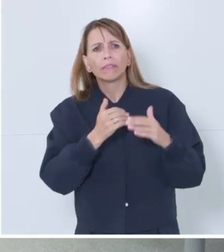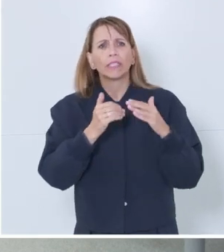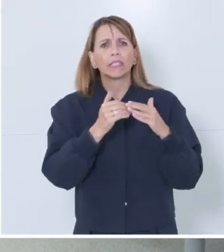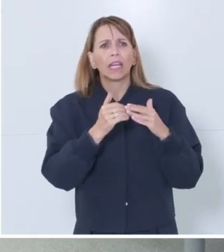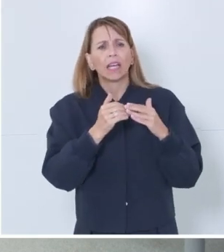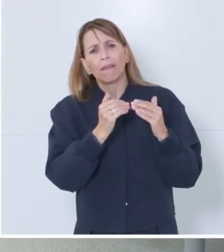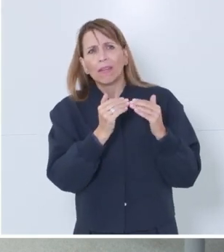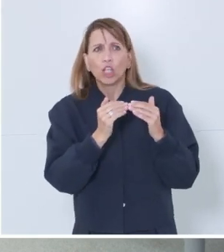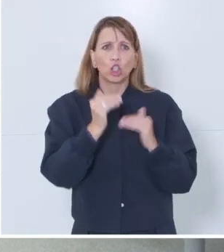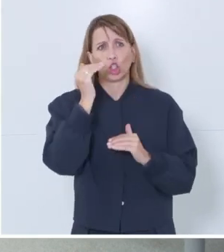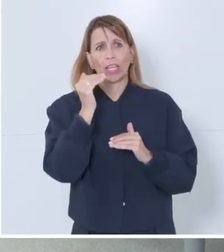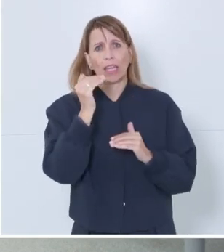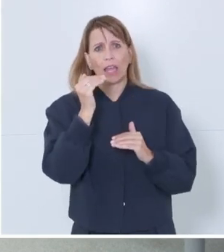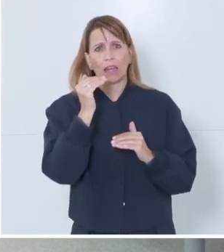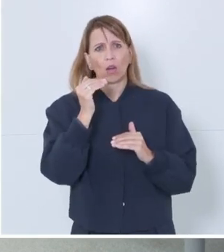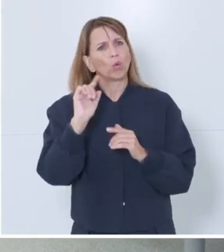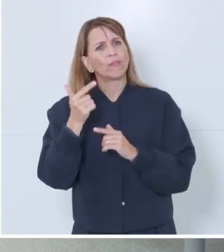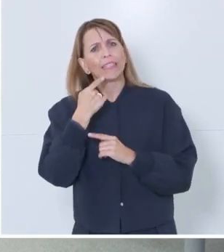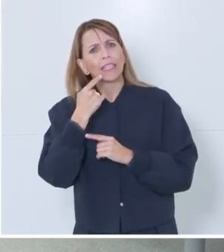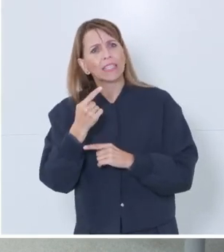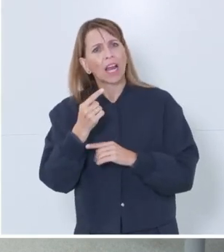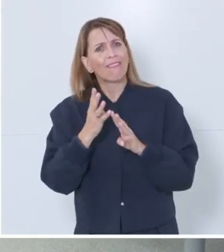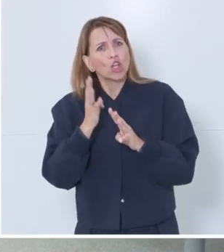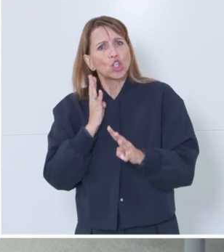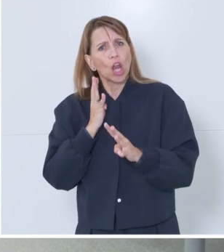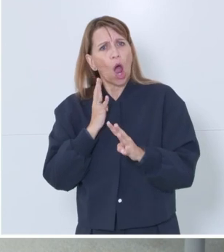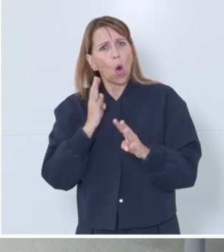dass es dieser Stau abgearbeitet worden ist. Hat das eine dann quasi mit dem anderen zu tun,